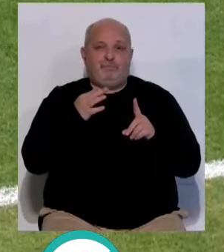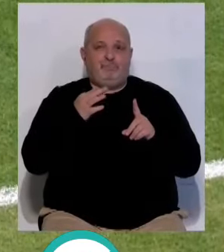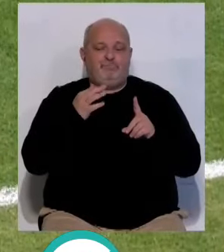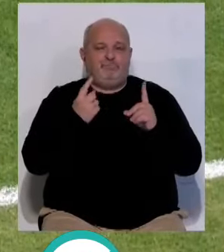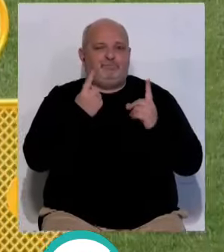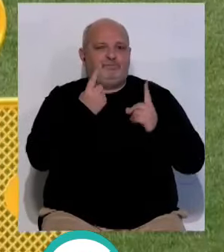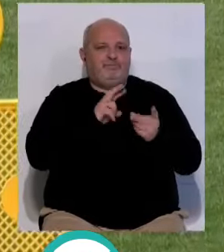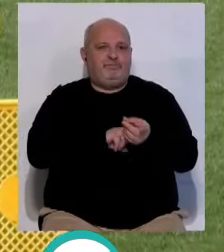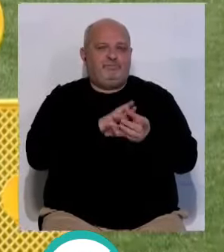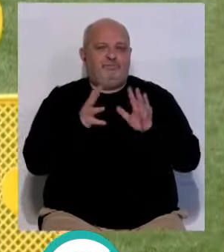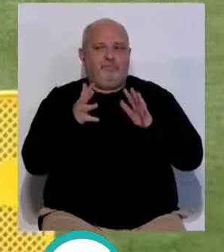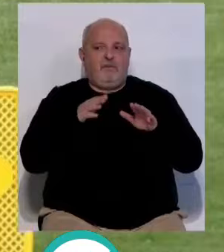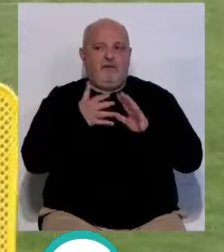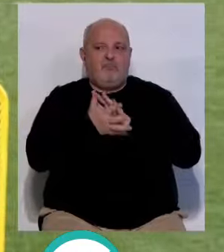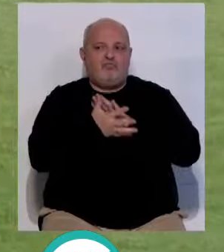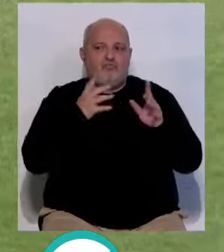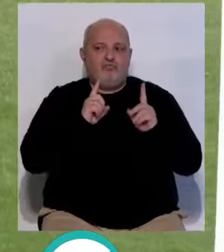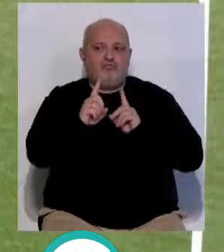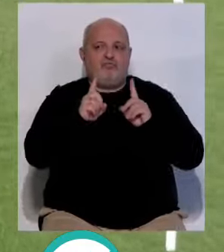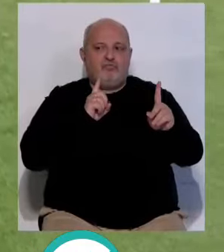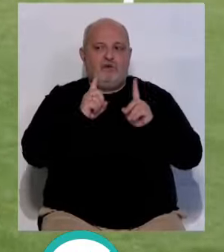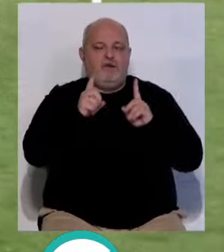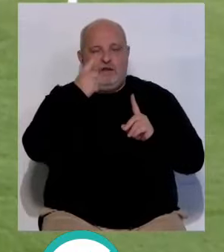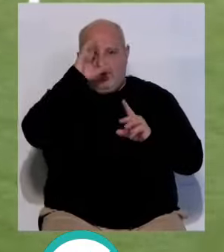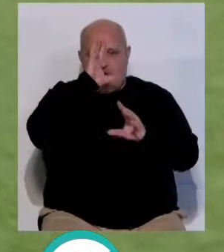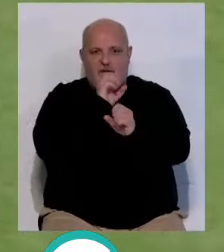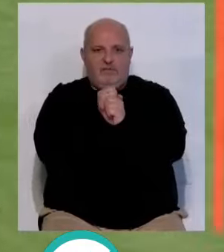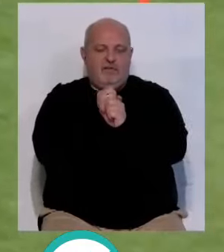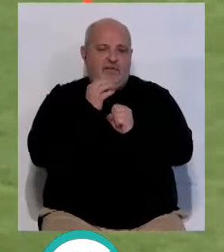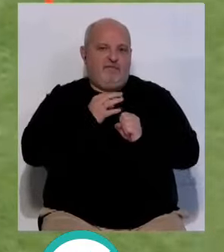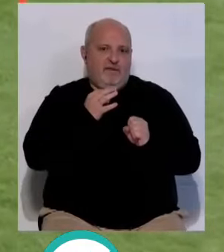de ritmo de las aceler y por lo tanto la cabeza te tiene que acompañar para que tú cuando apoyes